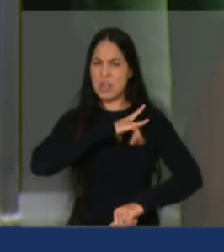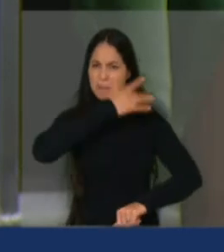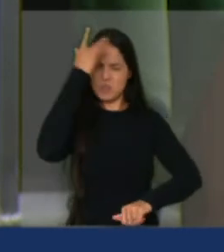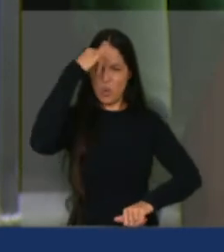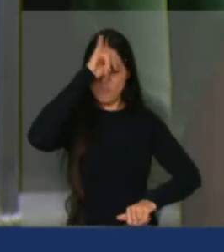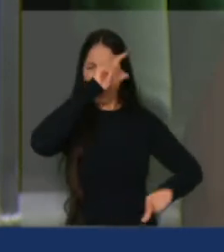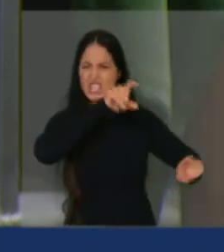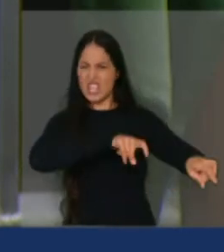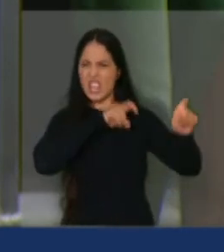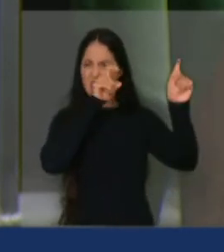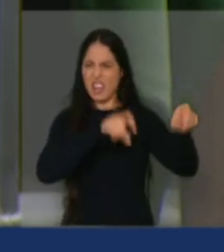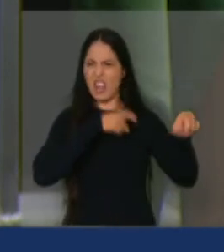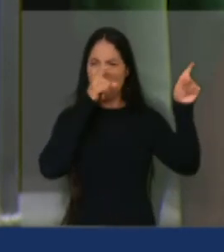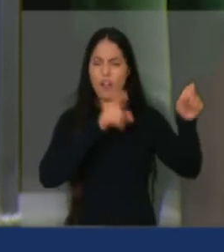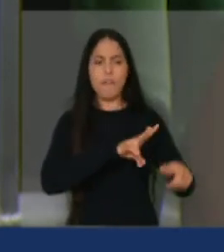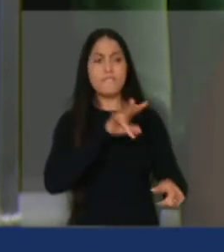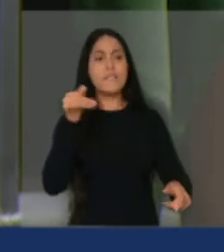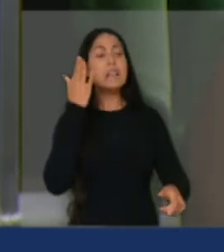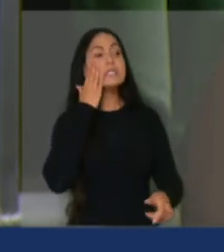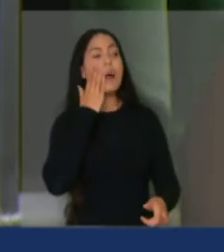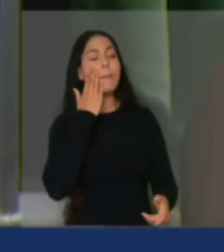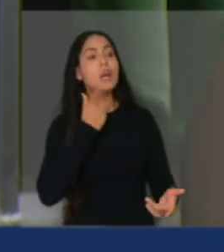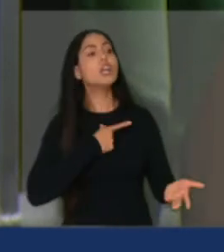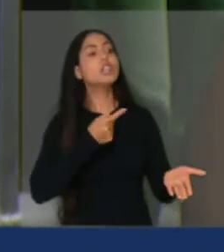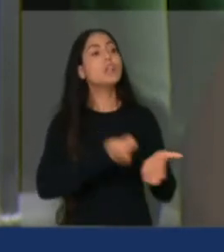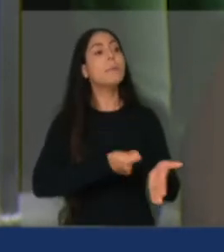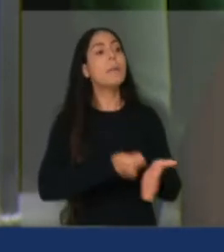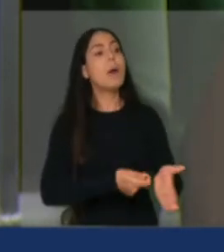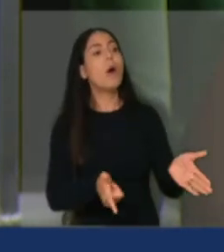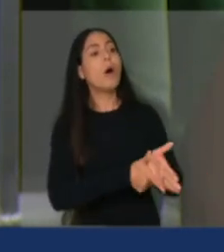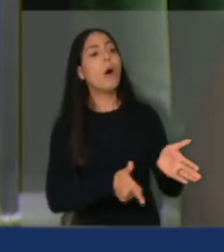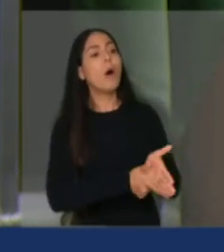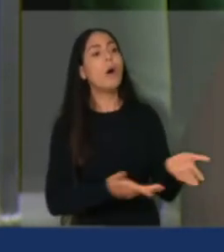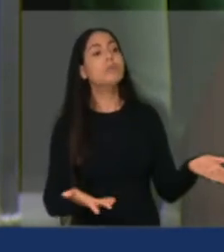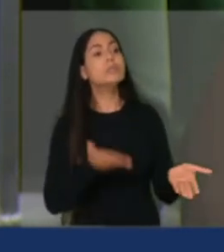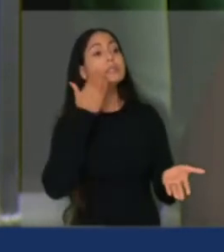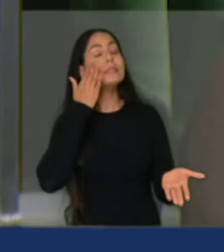VÃO SABER, E VÃO EXIGIR O VOTO ATRAVÀS DO VOTO IMPRESSO, PARA SEUS FUNCIONÁ